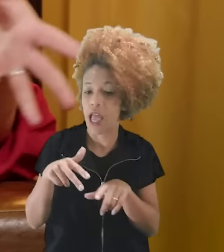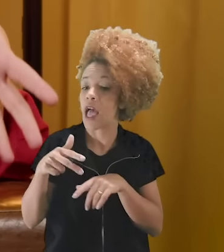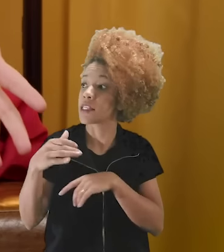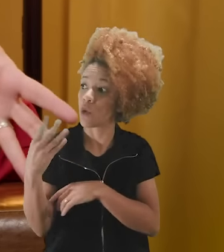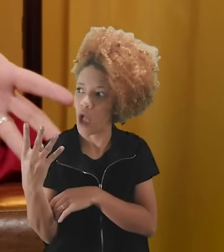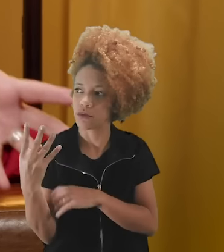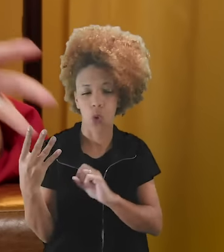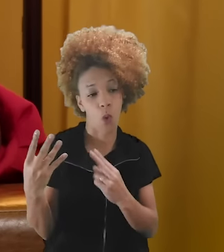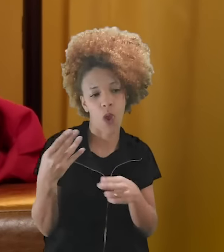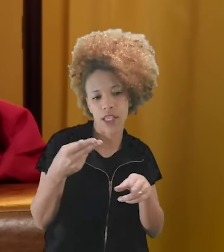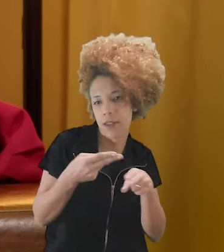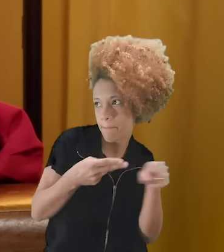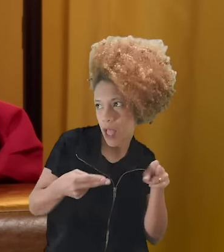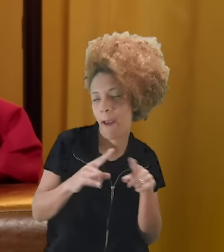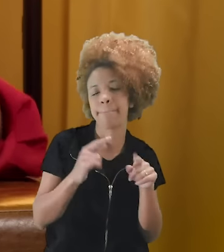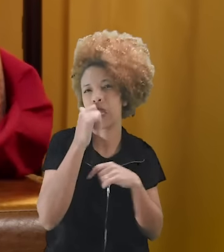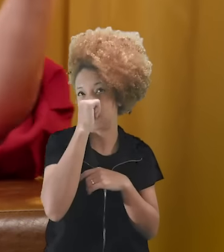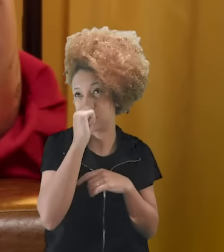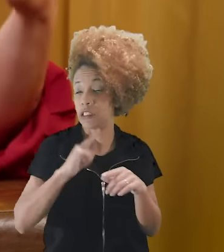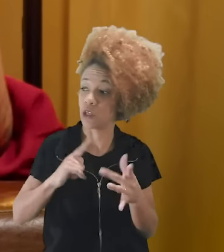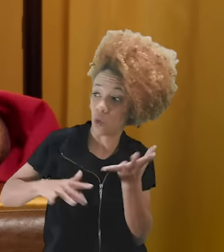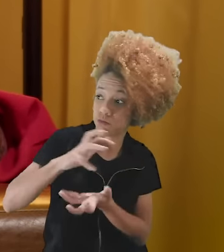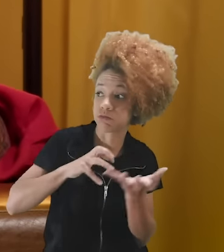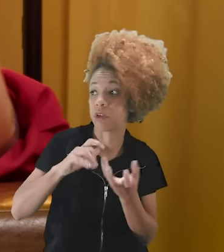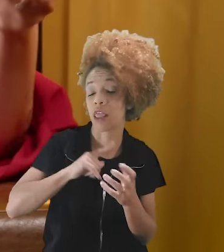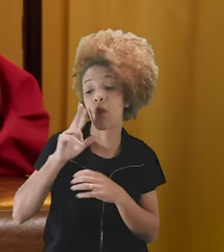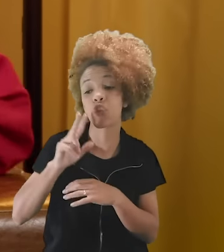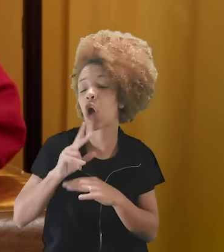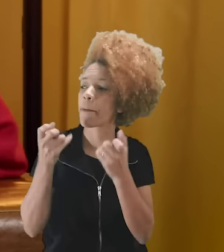ou a Spike no caso né E E no meio disso tem toda essa treta Então você tem toda uma história para